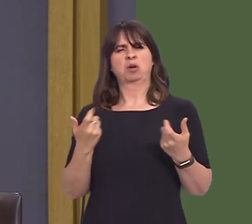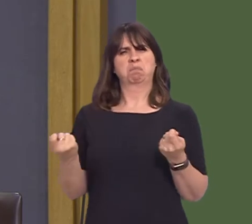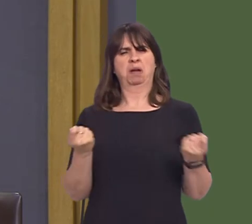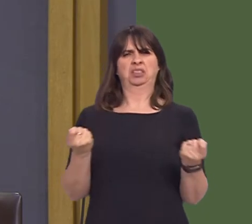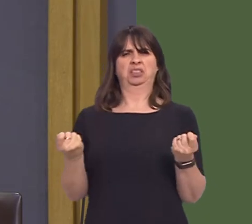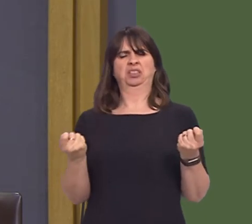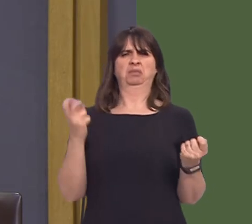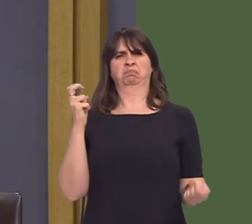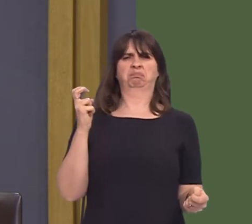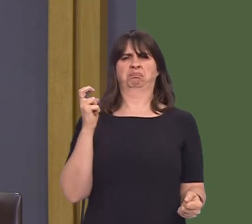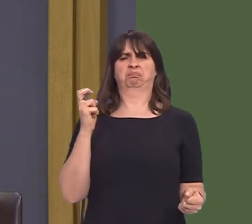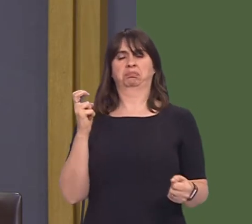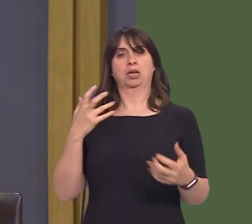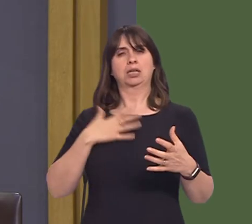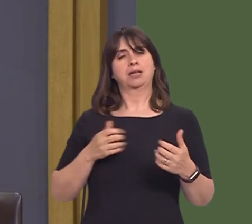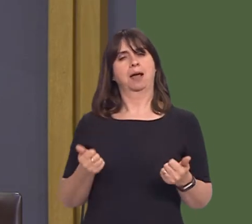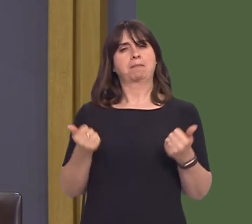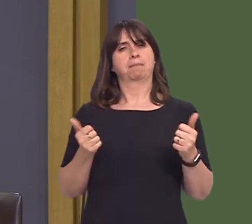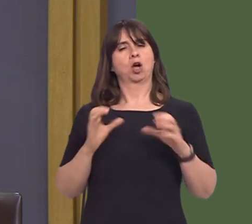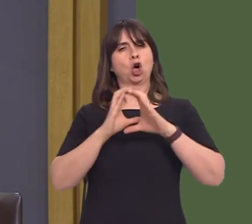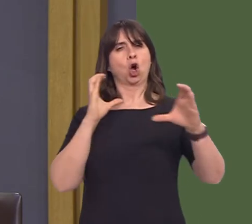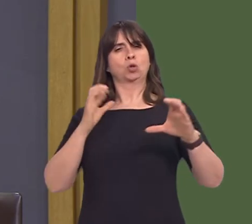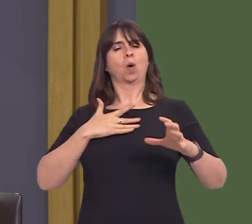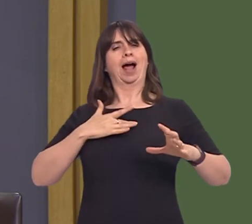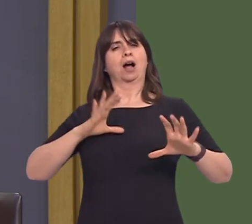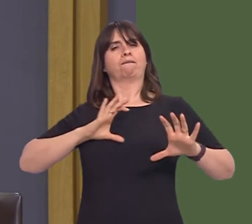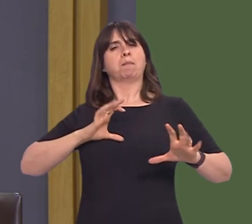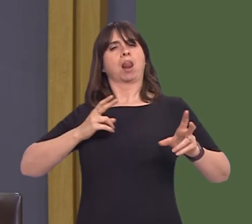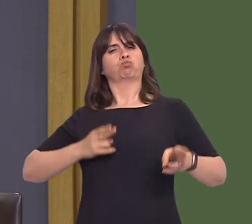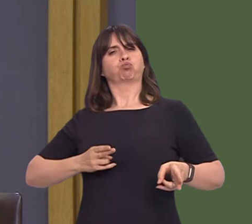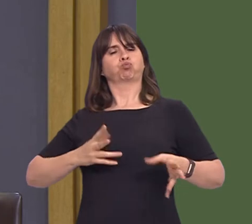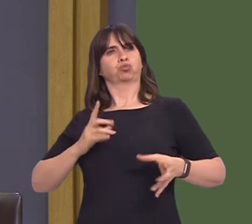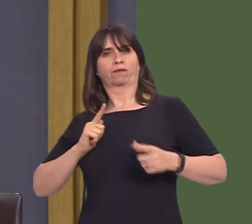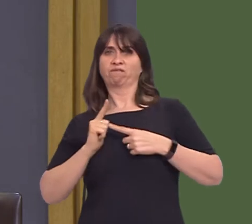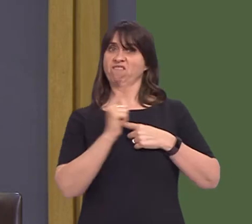gan sicrhau siwrnai mwy pleserus a chyflymach. Mae hyn, wrth gwrs, yn gam pwysig ymlaen yn